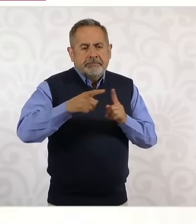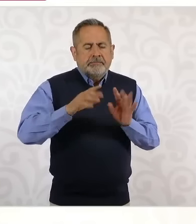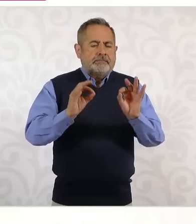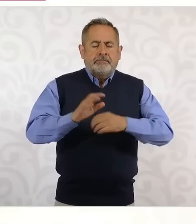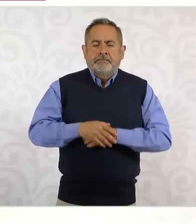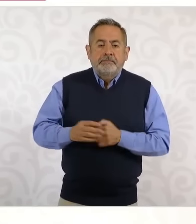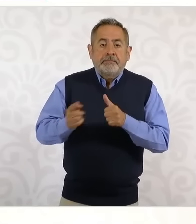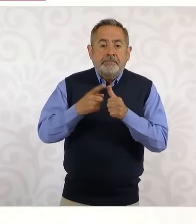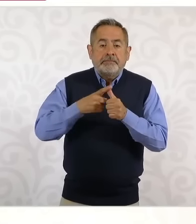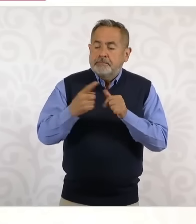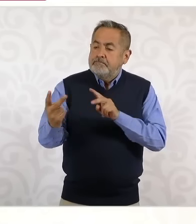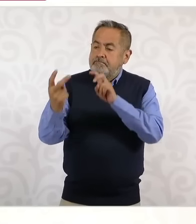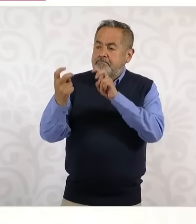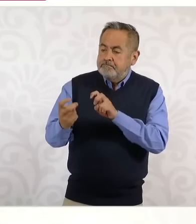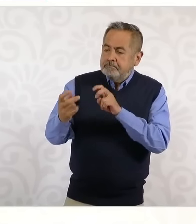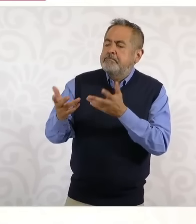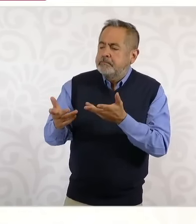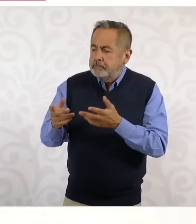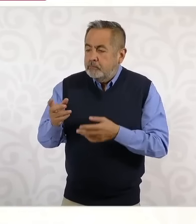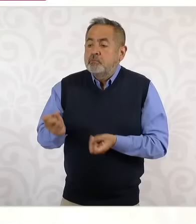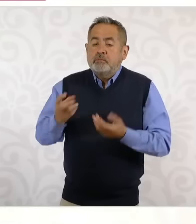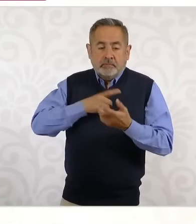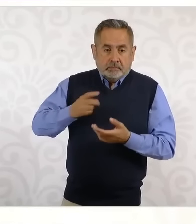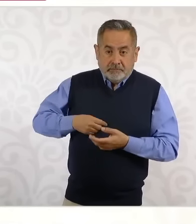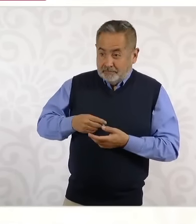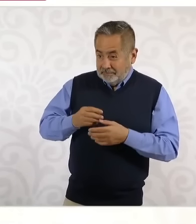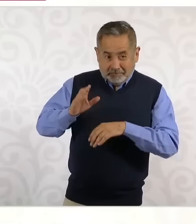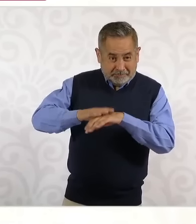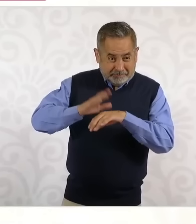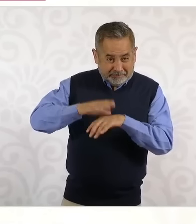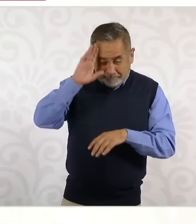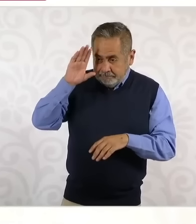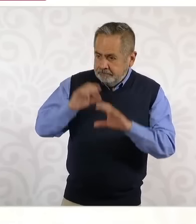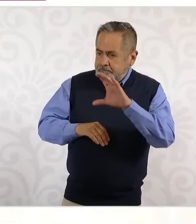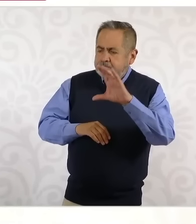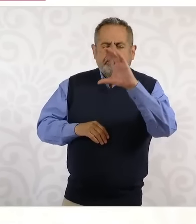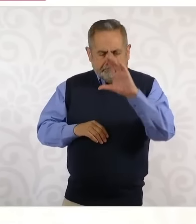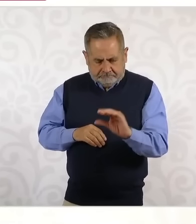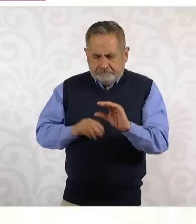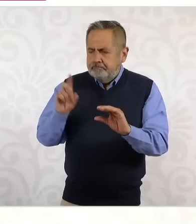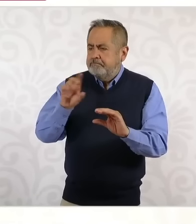un nuevo convenio con la financiera para poder acceder a este beneficio eh y elegir el nuevo